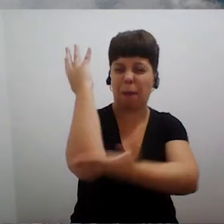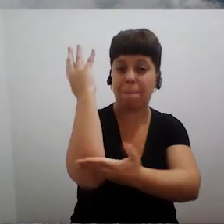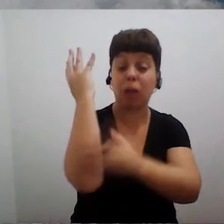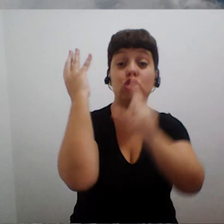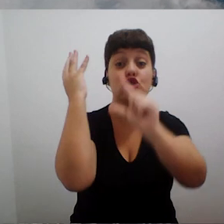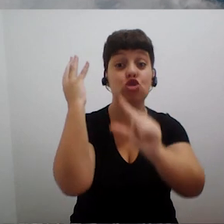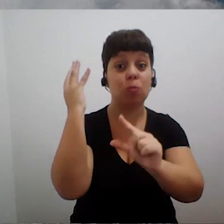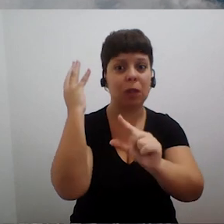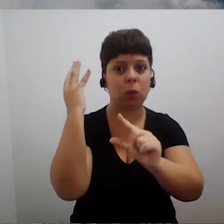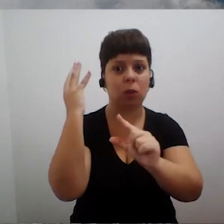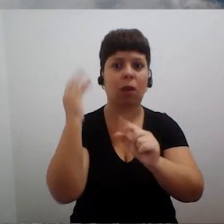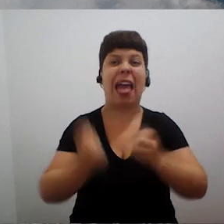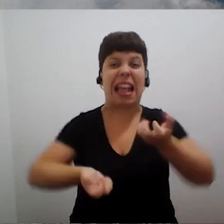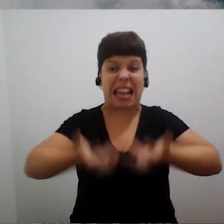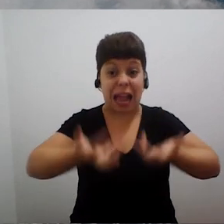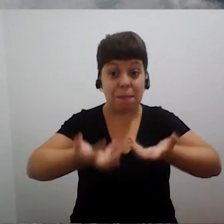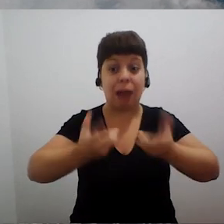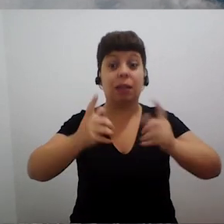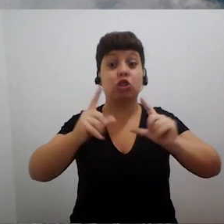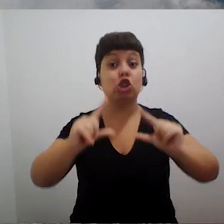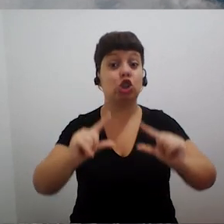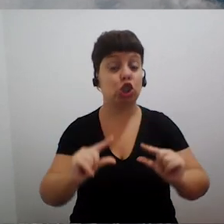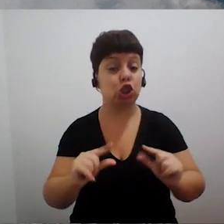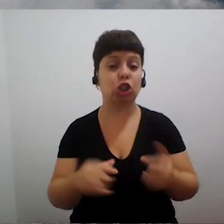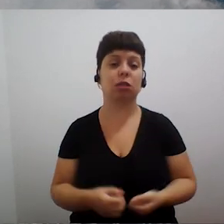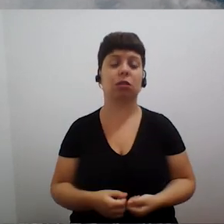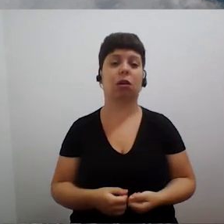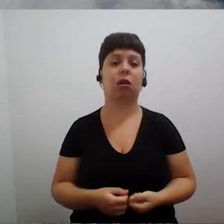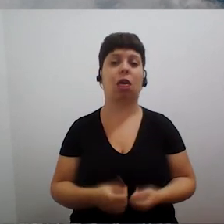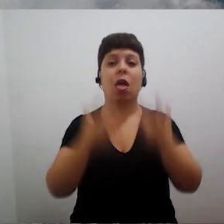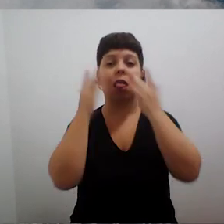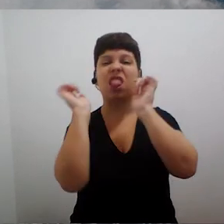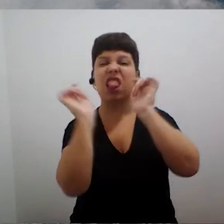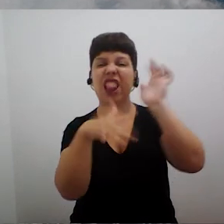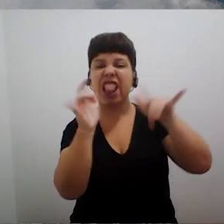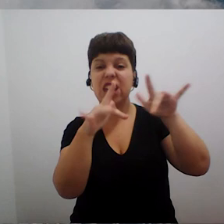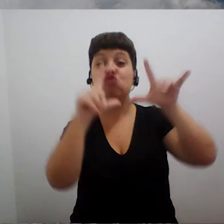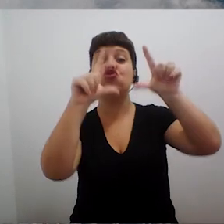as queimadas, se a gente contribuir para que a produção de lixo se reduza,